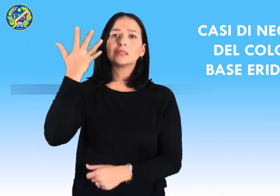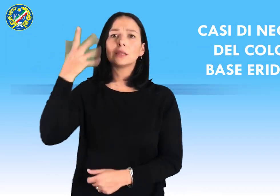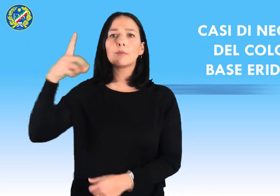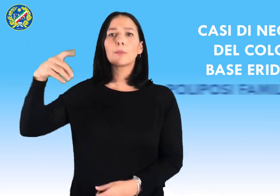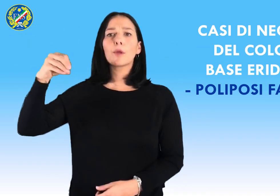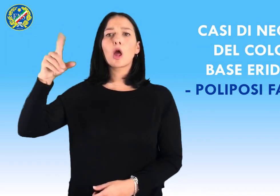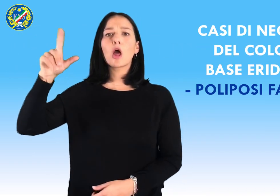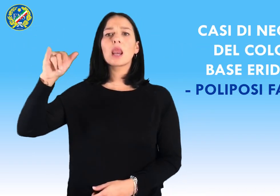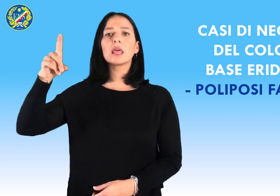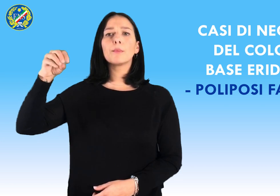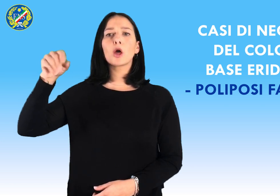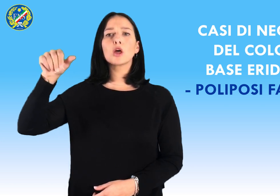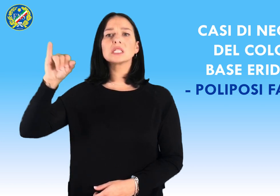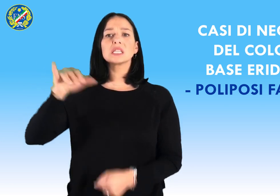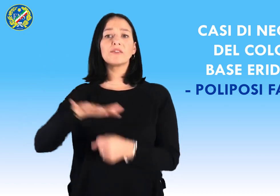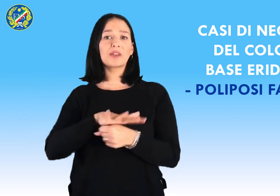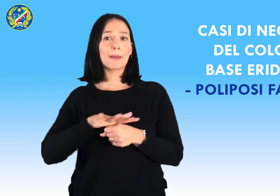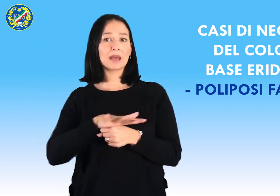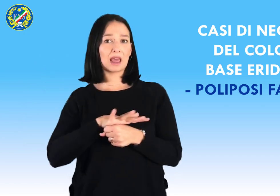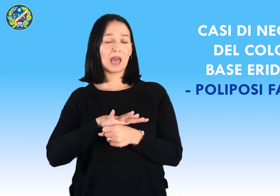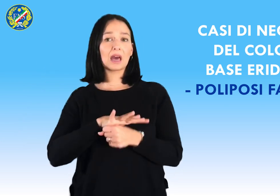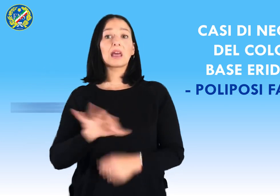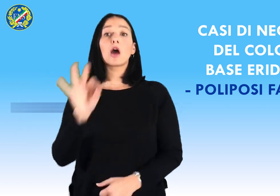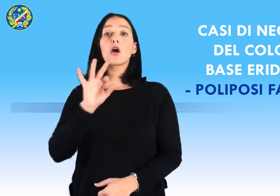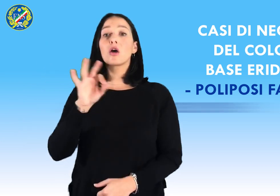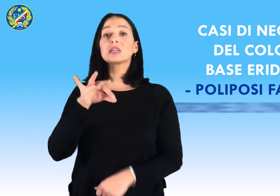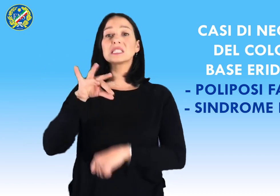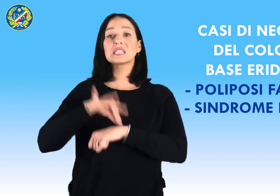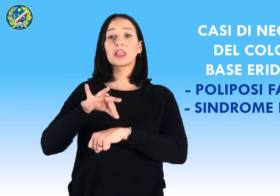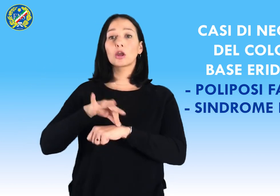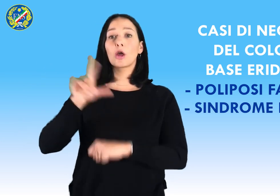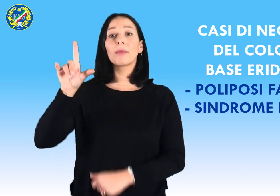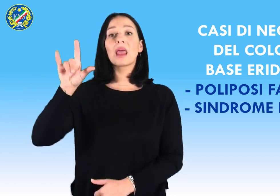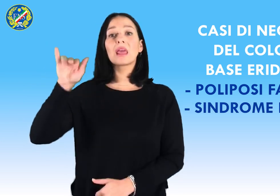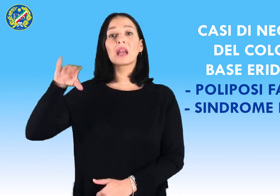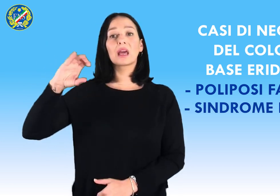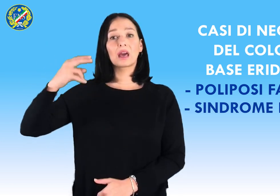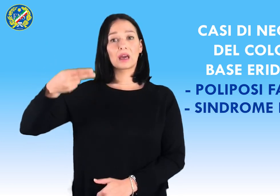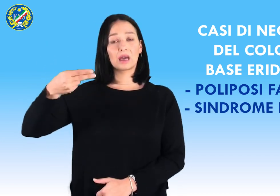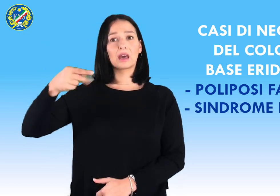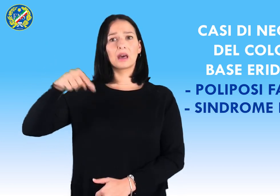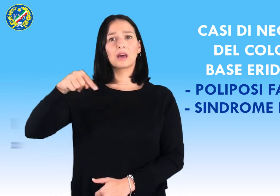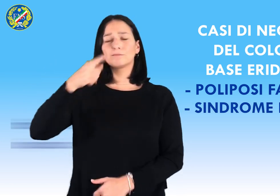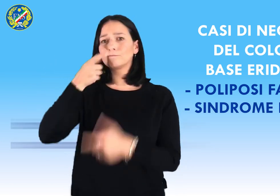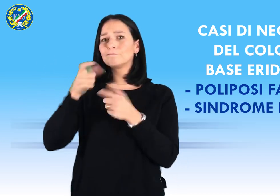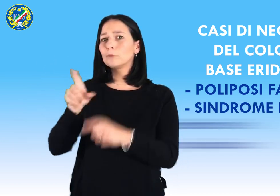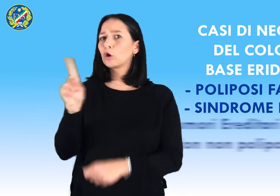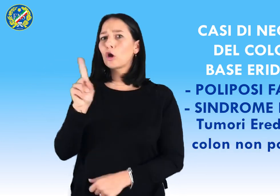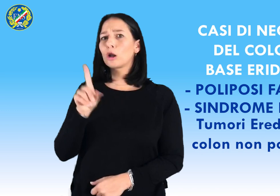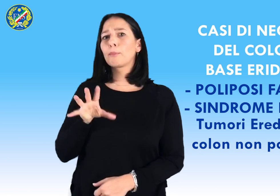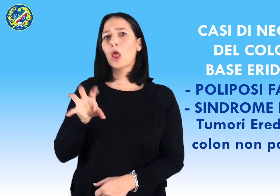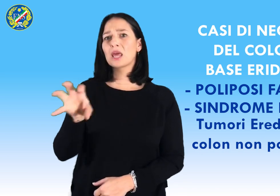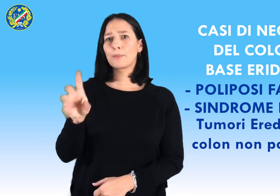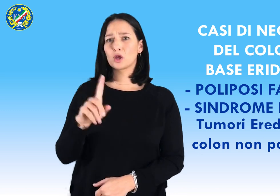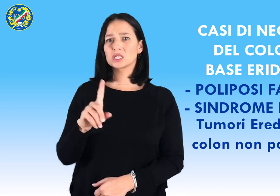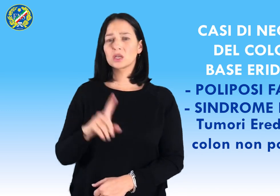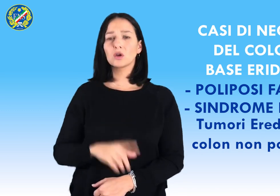come la Poliposi familiare o la Sindrome di Lynch (Tumori Ereditari del colon non poliposico).